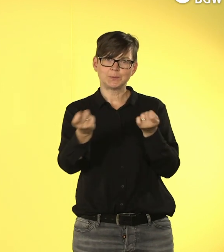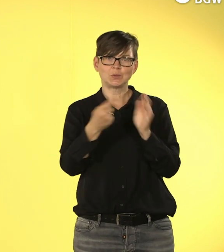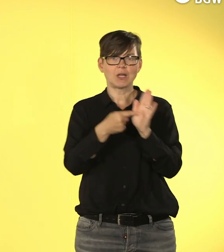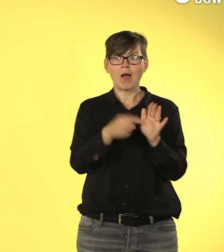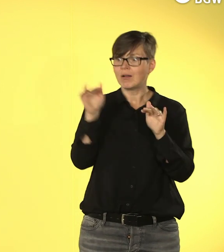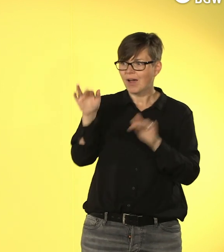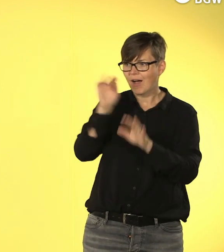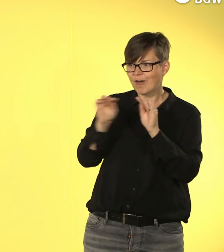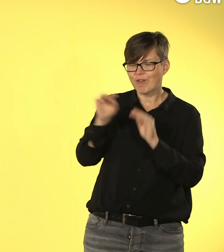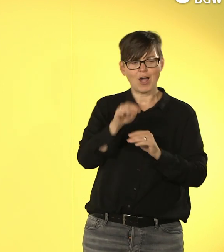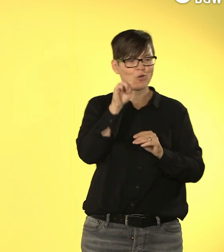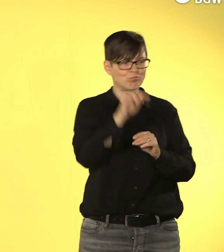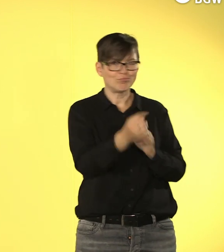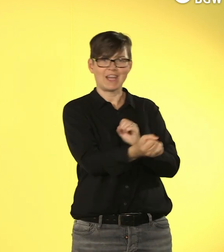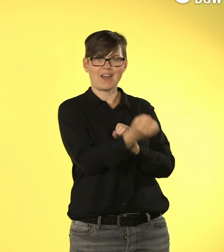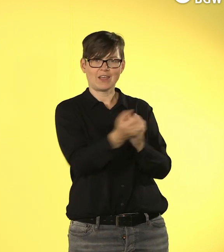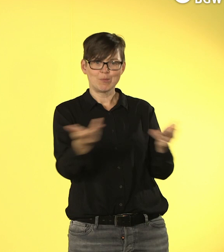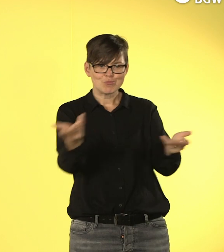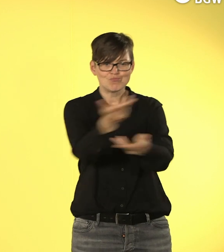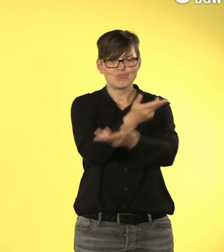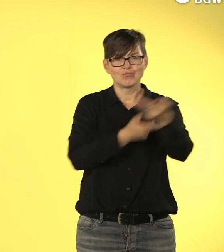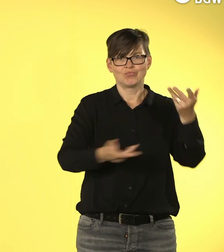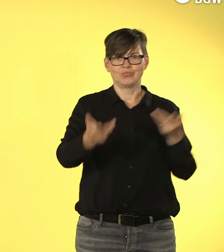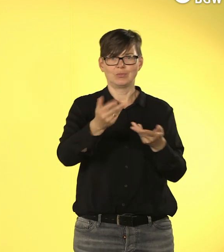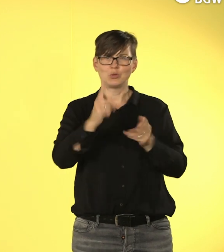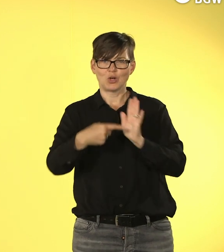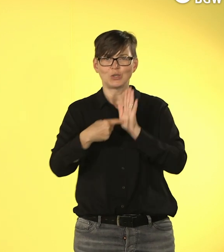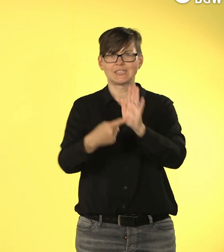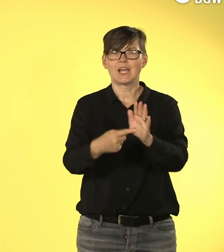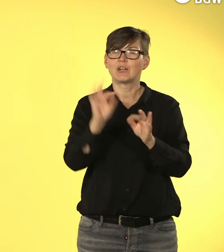dass alle Generationen wichtig sind in der Arbeitswelt.